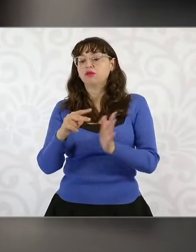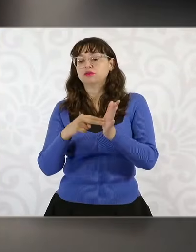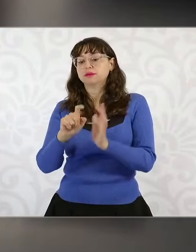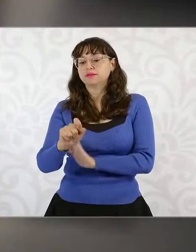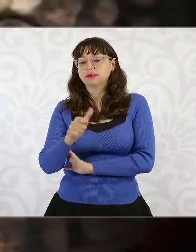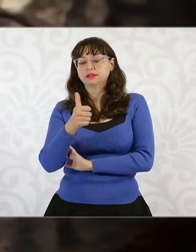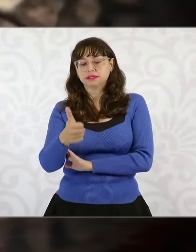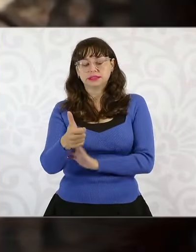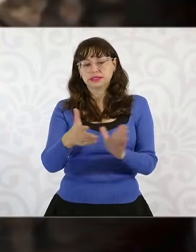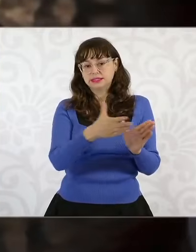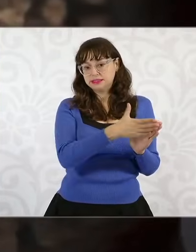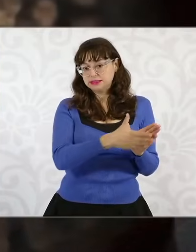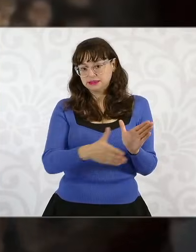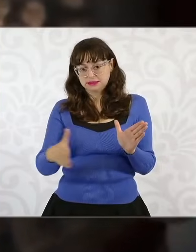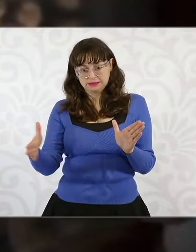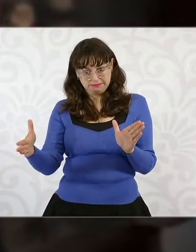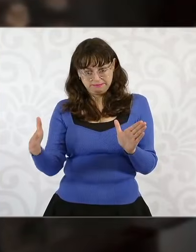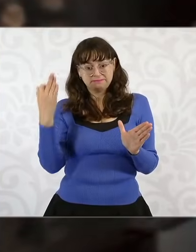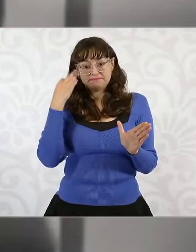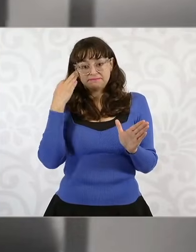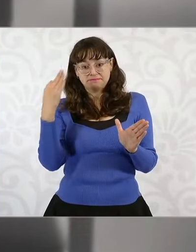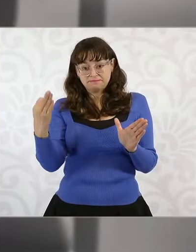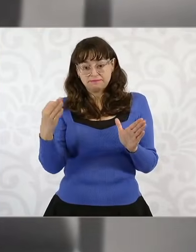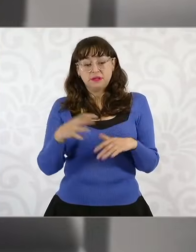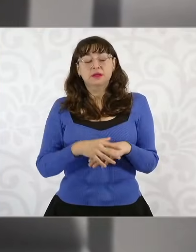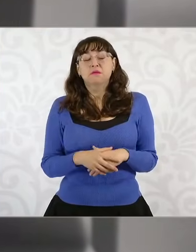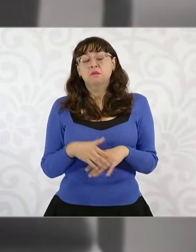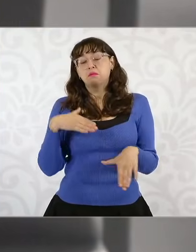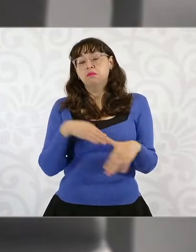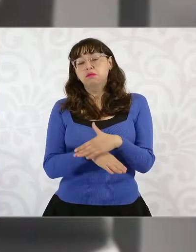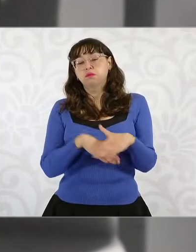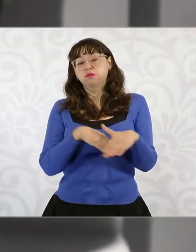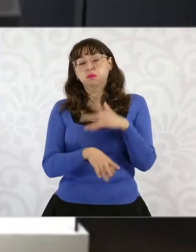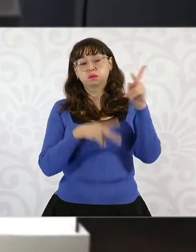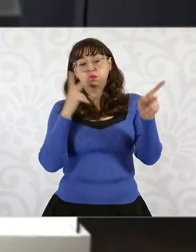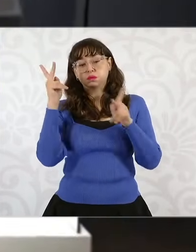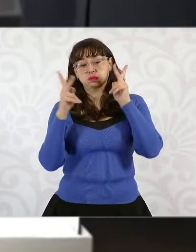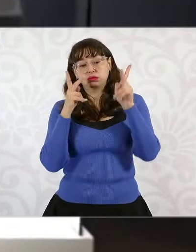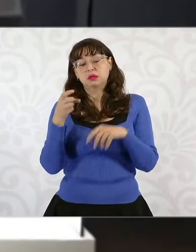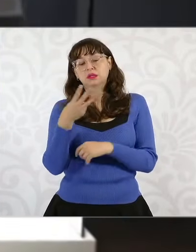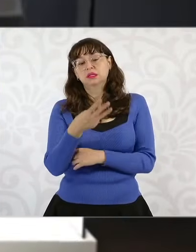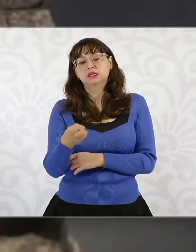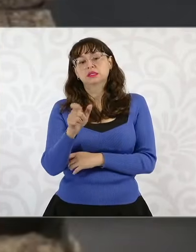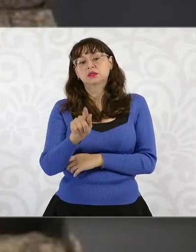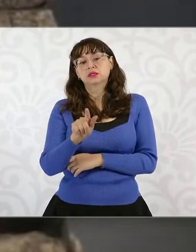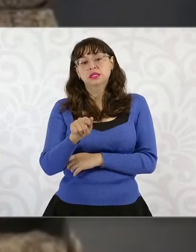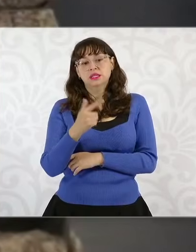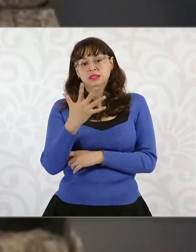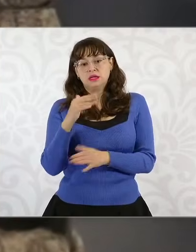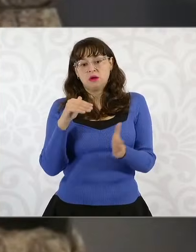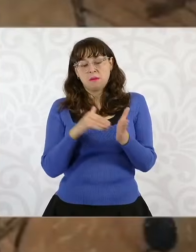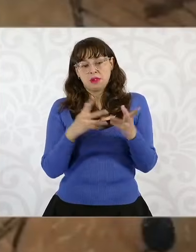los primeros meses del 2026 y acumuló una visita de 375,000 personas.